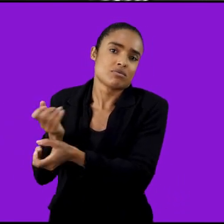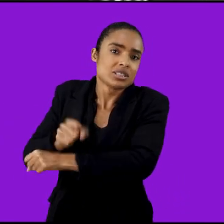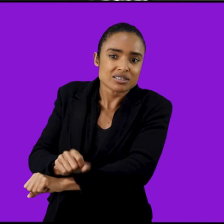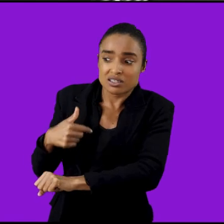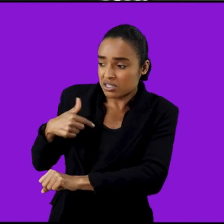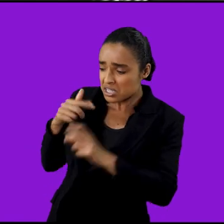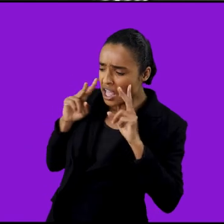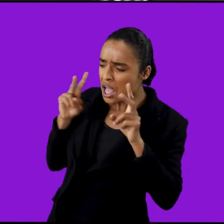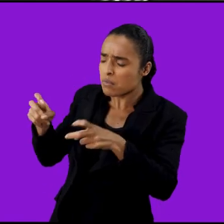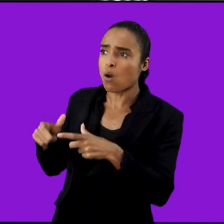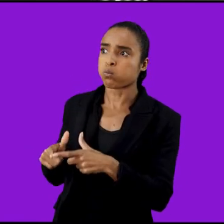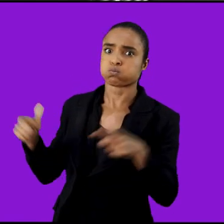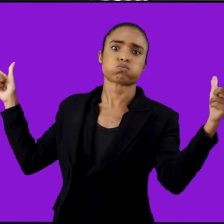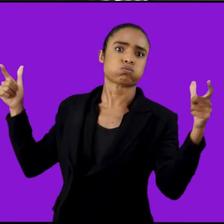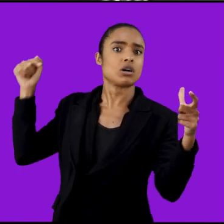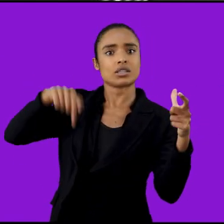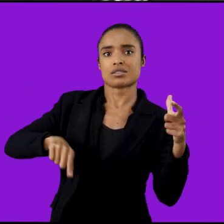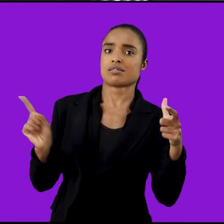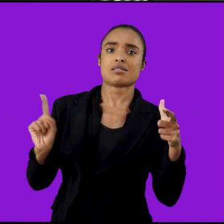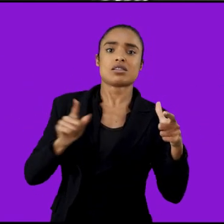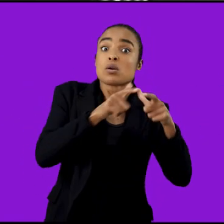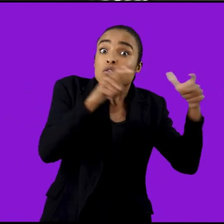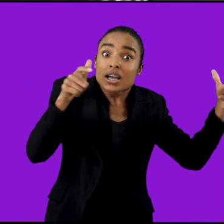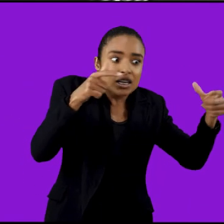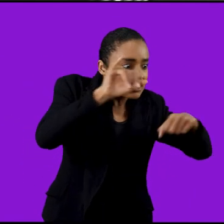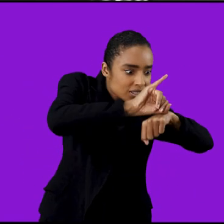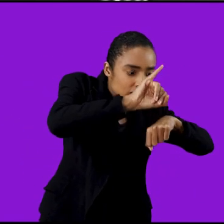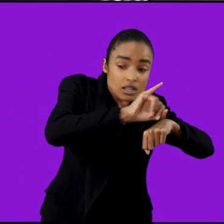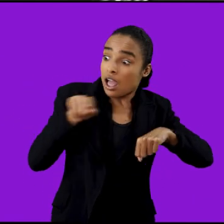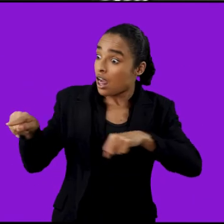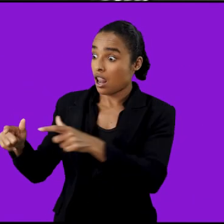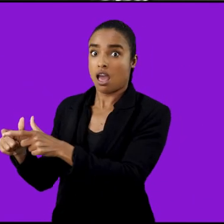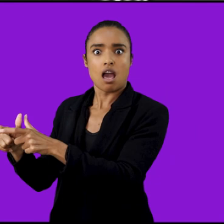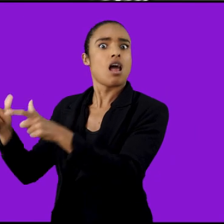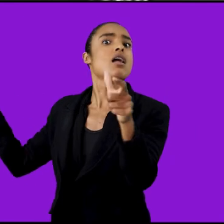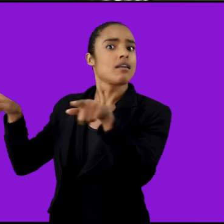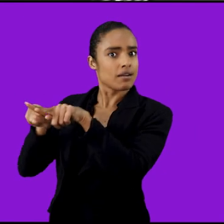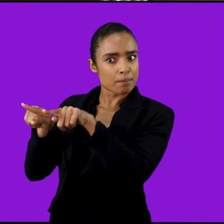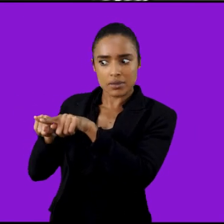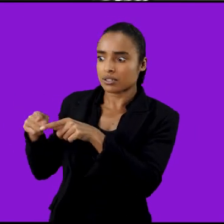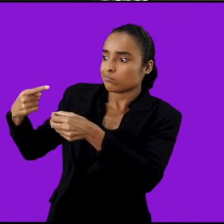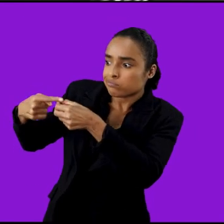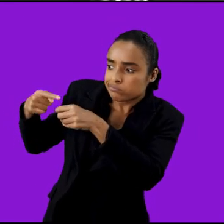Então a gente precisa começar a mudar a nossa lente do que, que a gente acha como abundante, sabe? E a abundância não tá só nos grandes territórios, né?